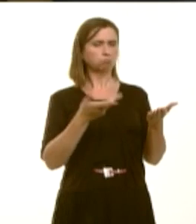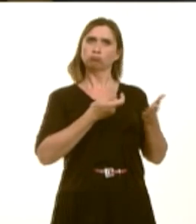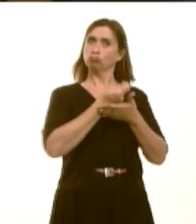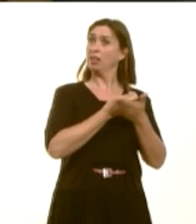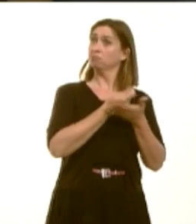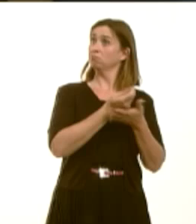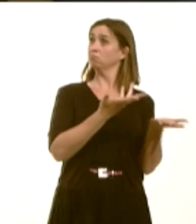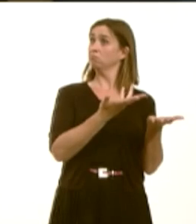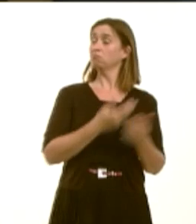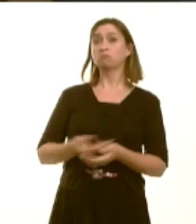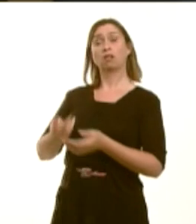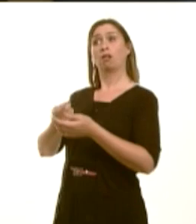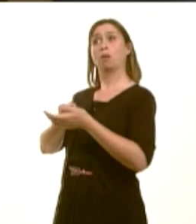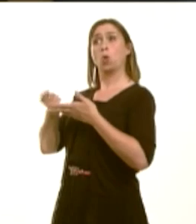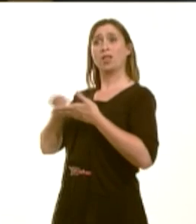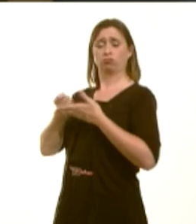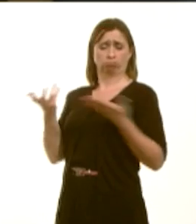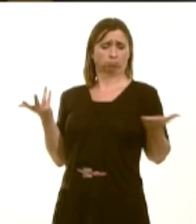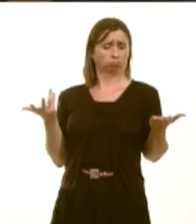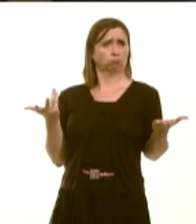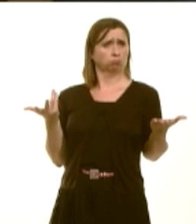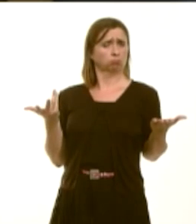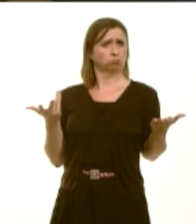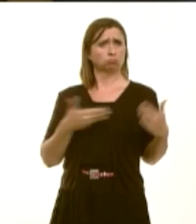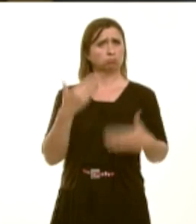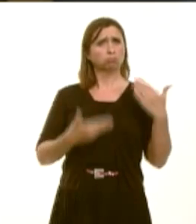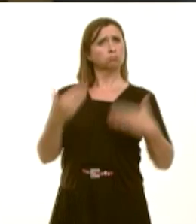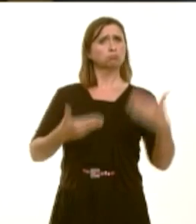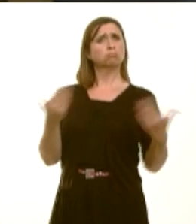gan fwyaf, gyda chefnogaeth y banciau, ac nid oes llawer o wahaniaeth rhwng talu morgais